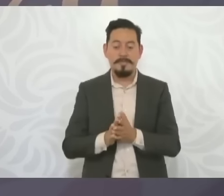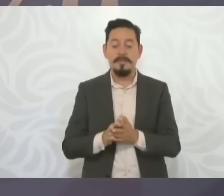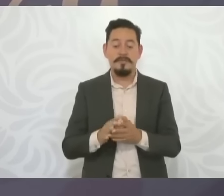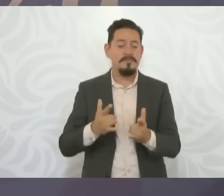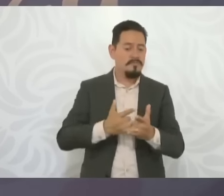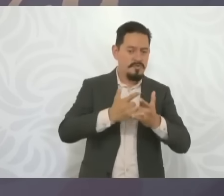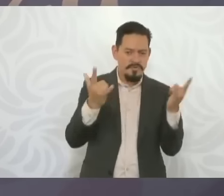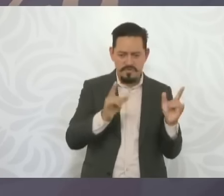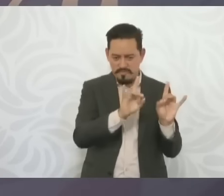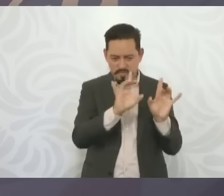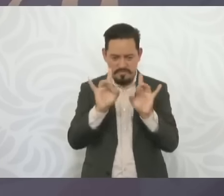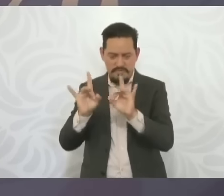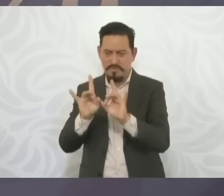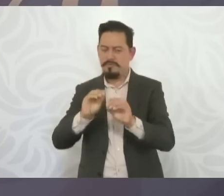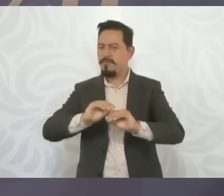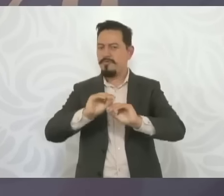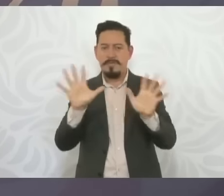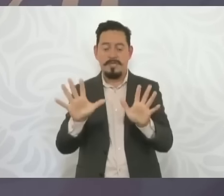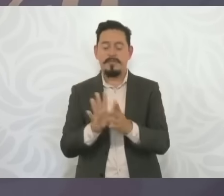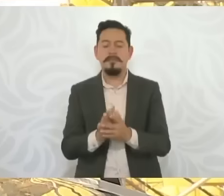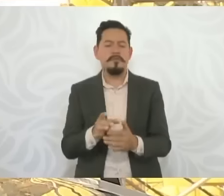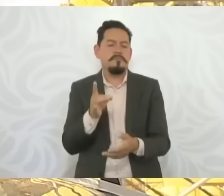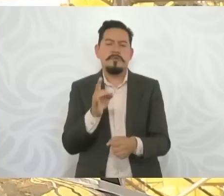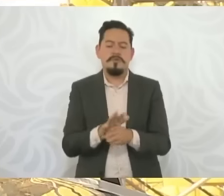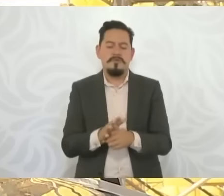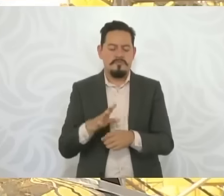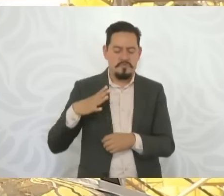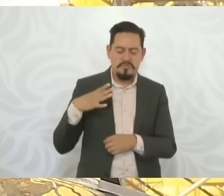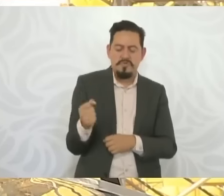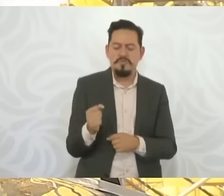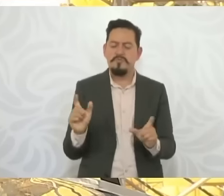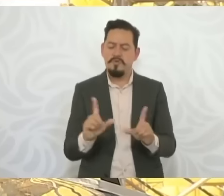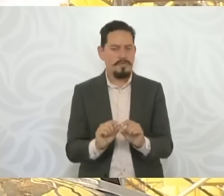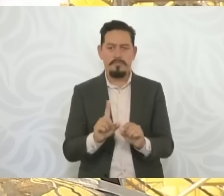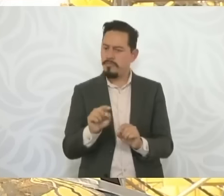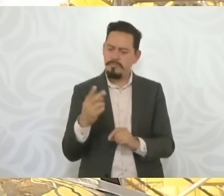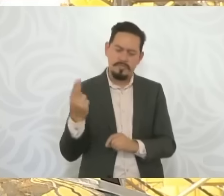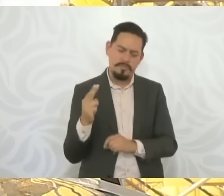Nunca será suficiente el esfuerzo para garantizar la capacidad soberana de la nación para decidir